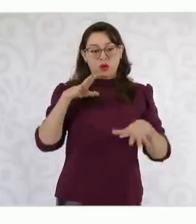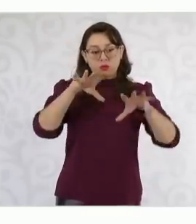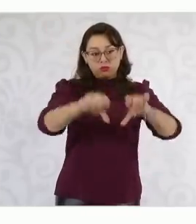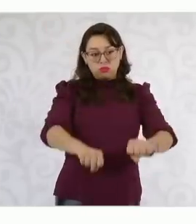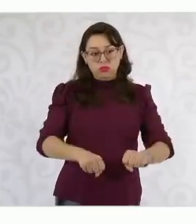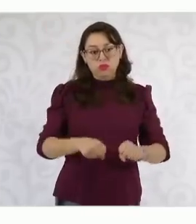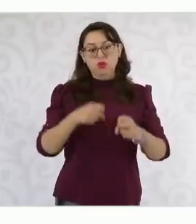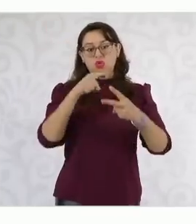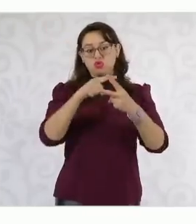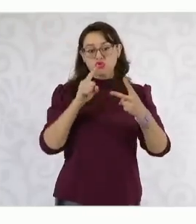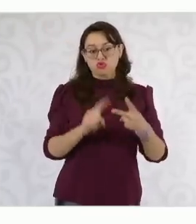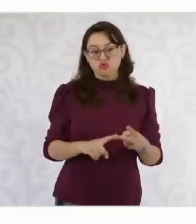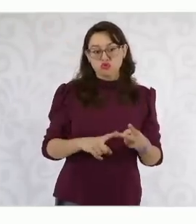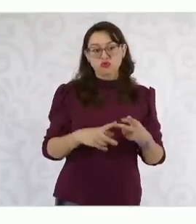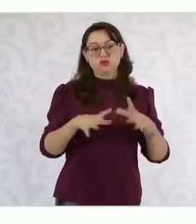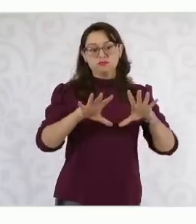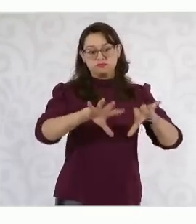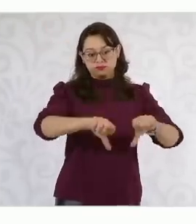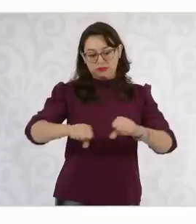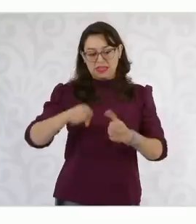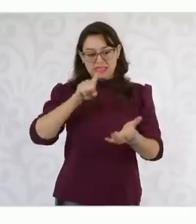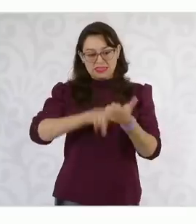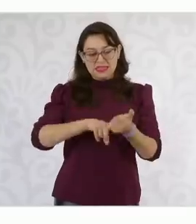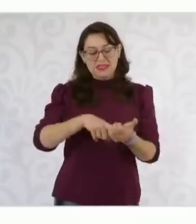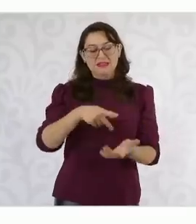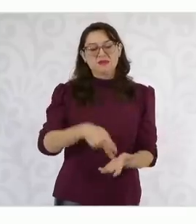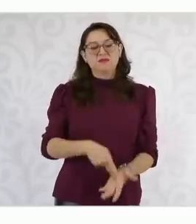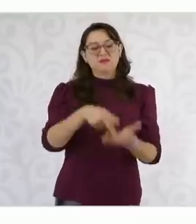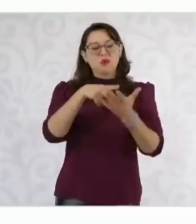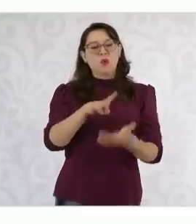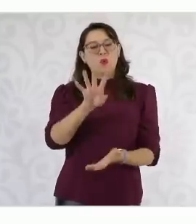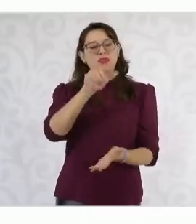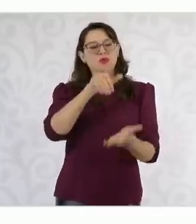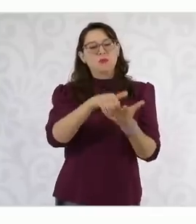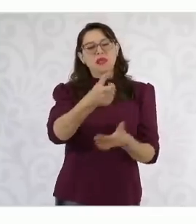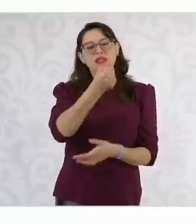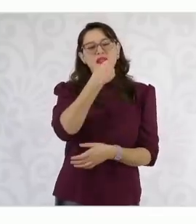aseguraron 4000 dosis de metanfetaminas y también 1000 pastillas de fentanil